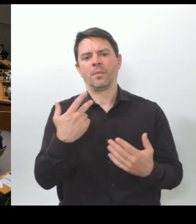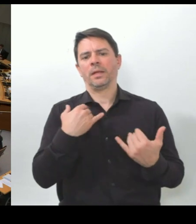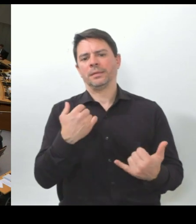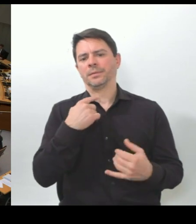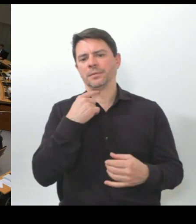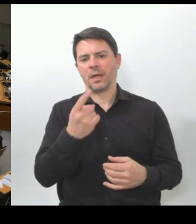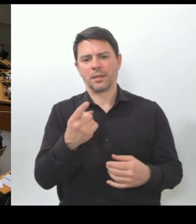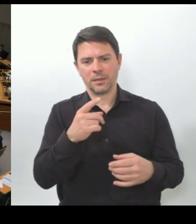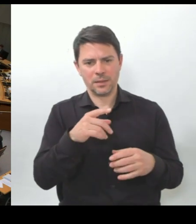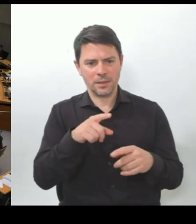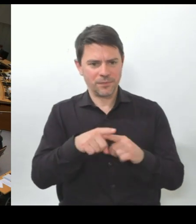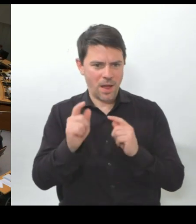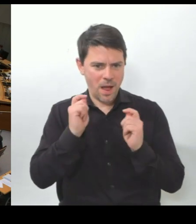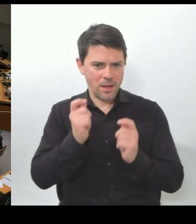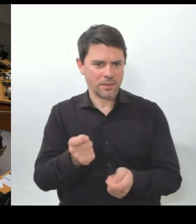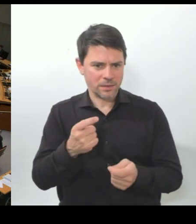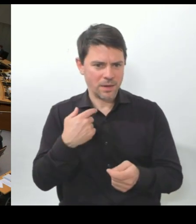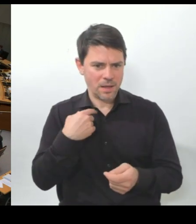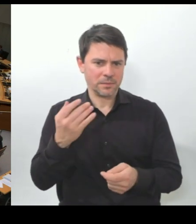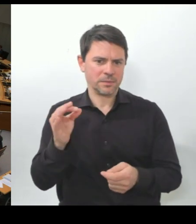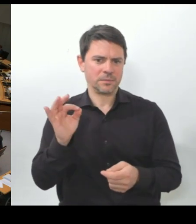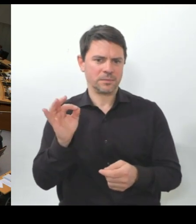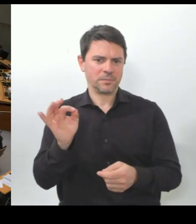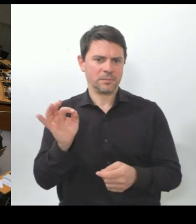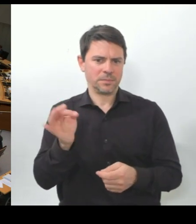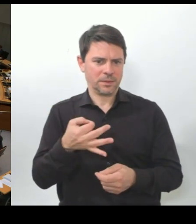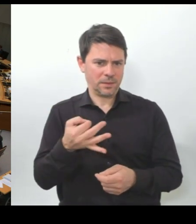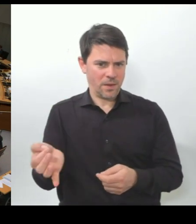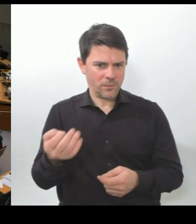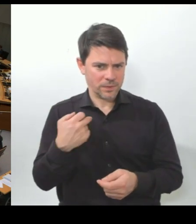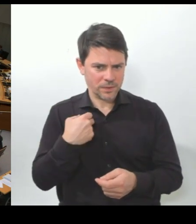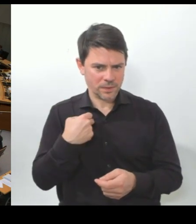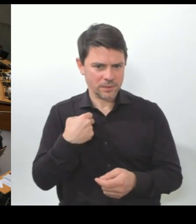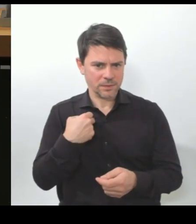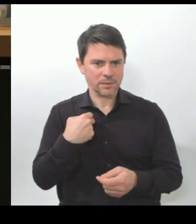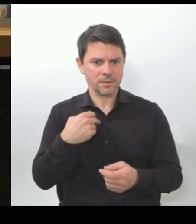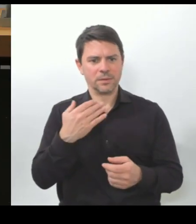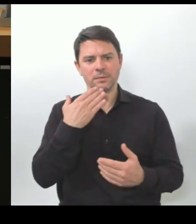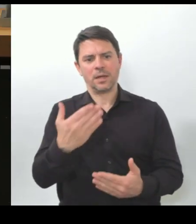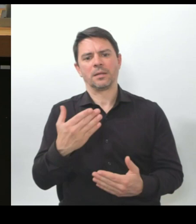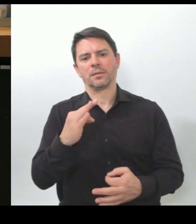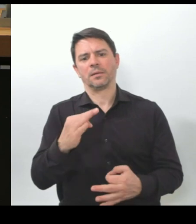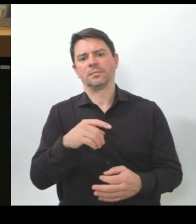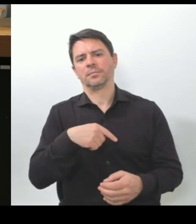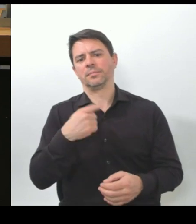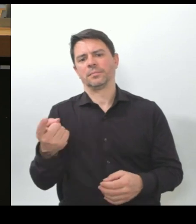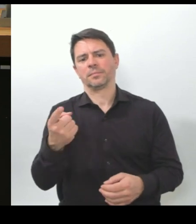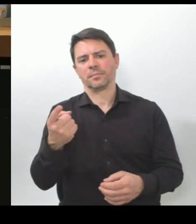(Rednerwechsel) Herr Präsident, meine Damen und Herren! Ja, Herr Kollege, nachdem wir vor zwei Wochen hier im Plenum schon über das Thema Verkehr gesprochen haben.